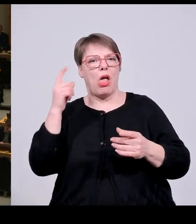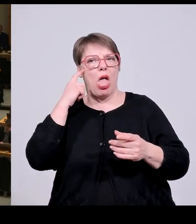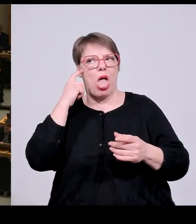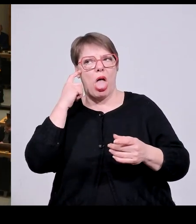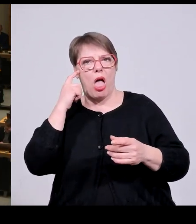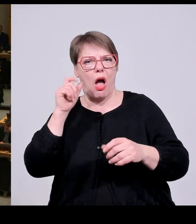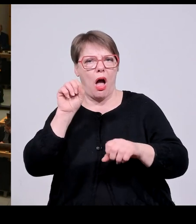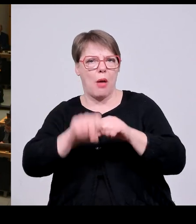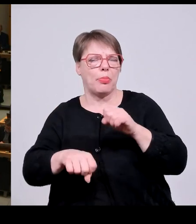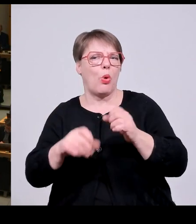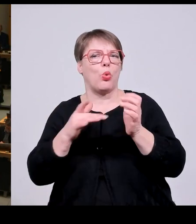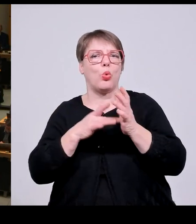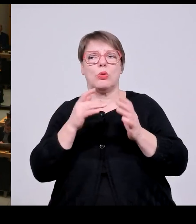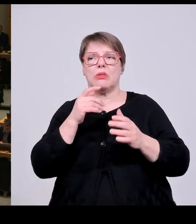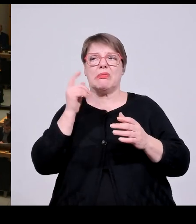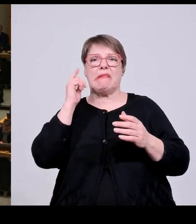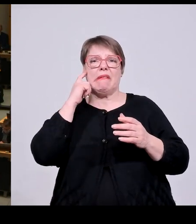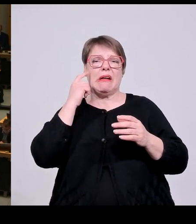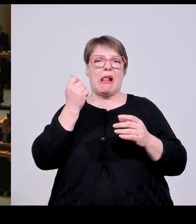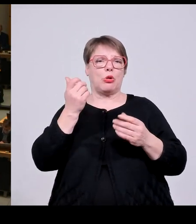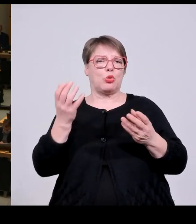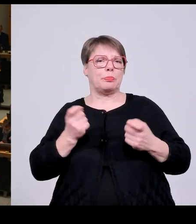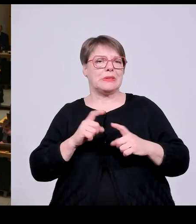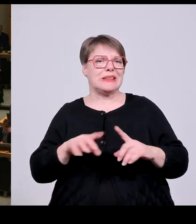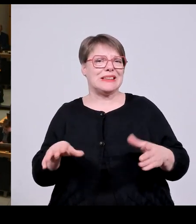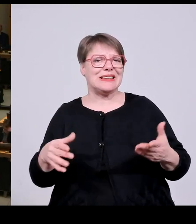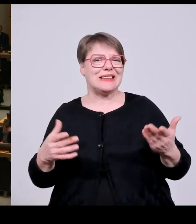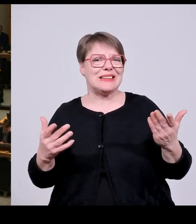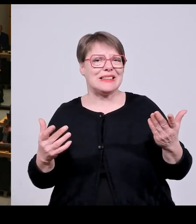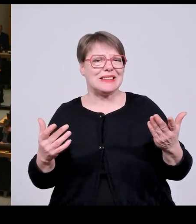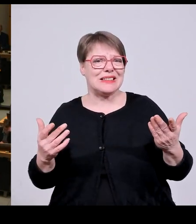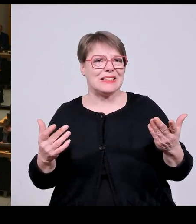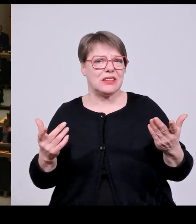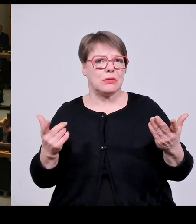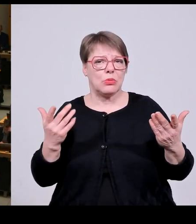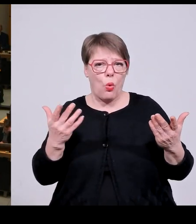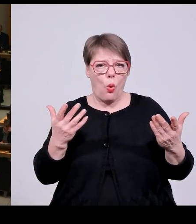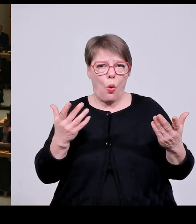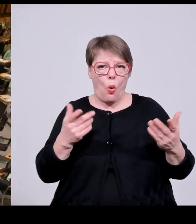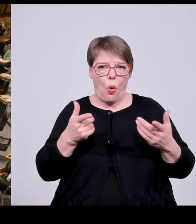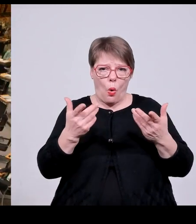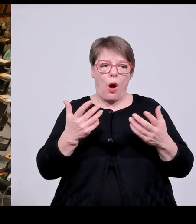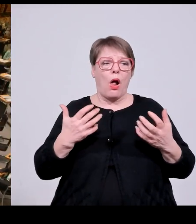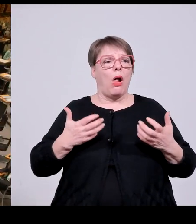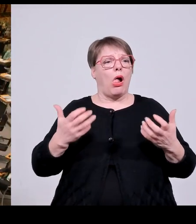auf Drucksache 19/727 empfehlen die Ausschüsse einstimmig mit allen Fraktionen die Annahme mit Änderungen.